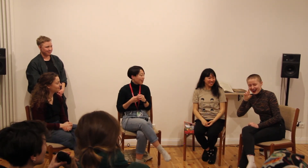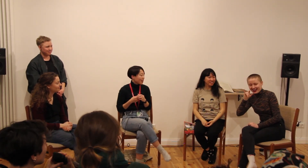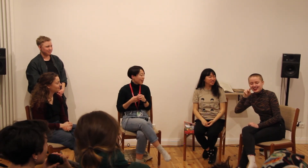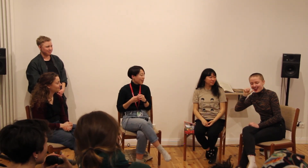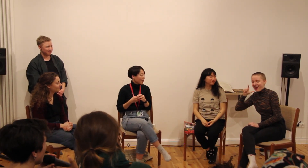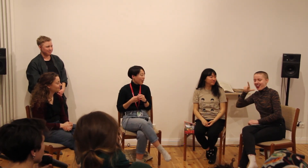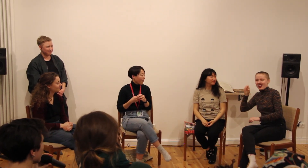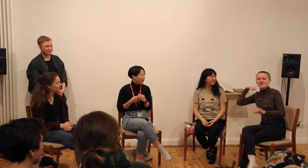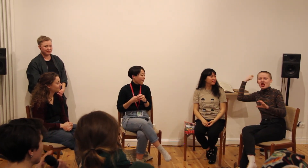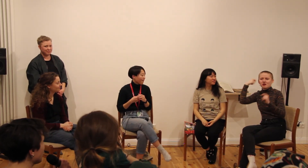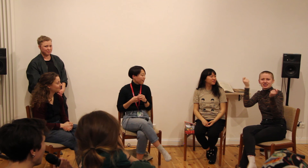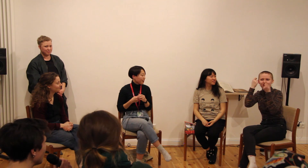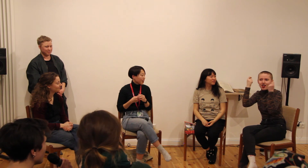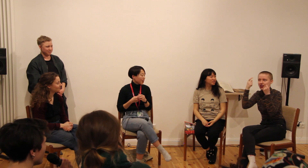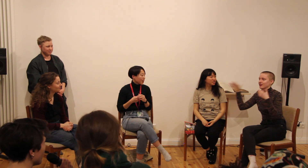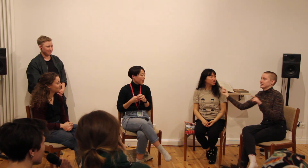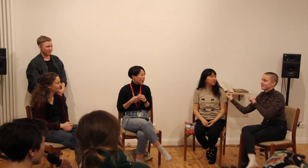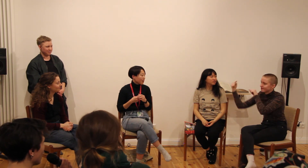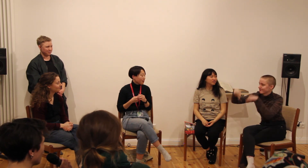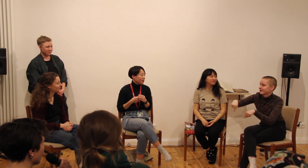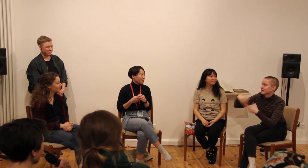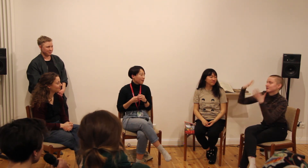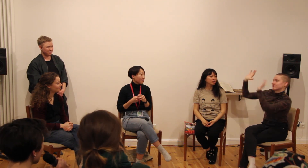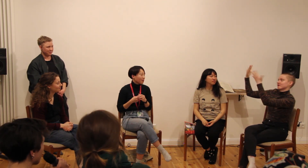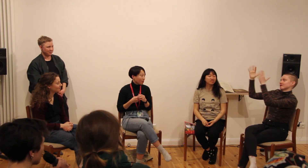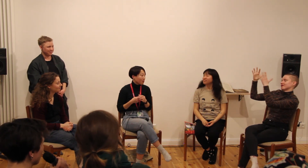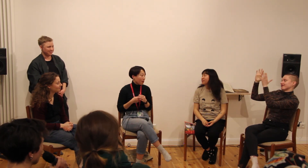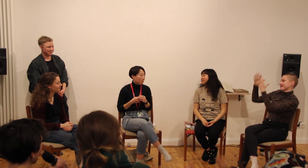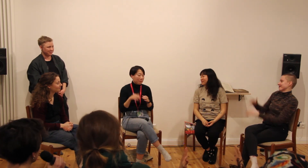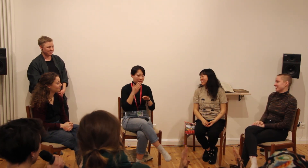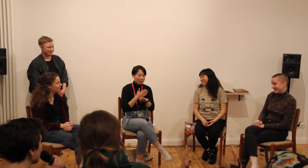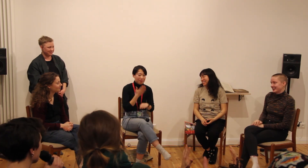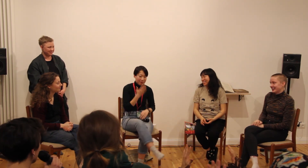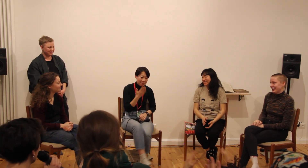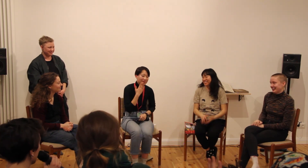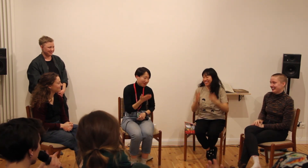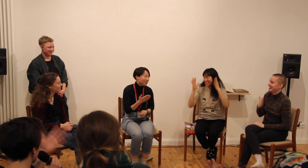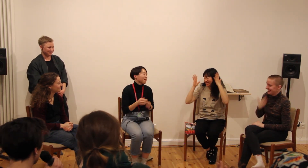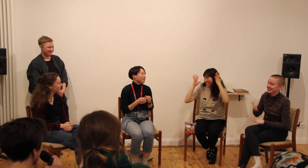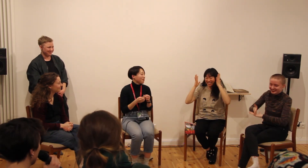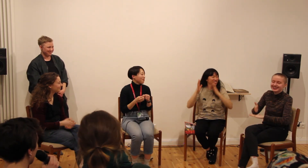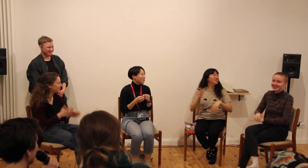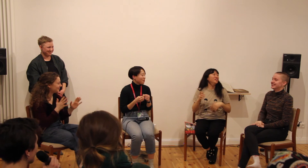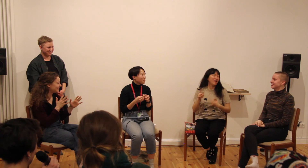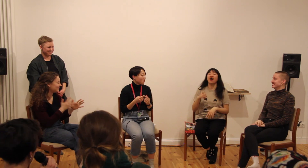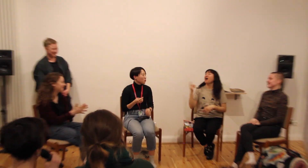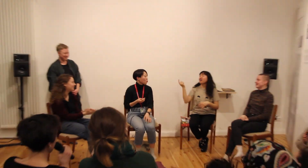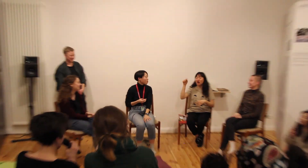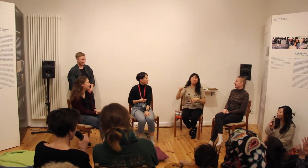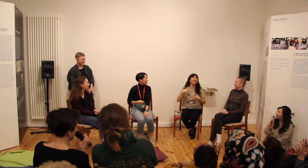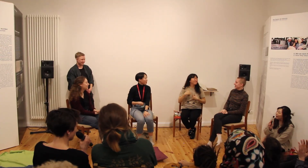Genau, du bist ja eigentlich wegen der Berlinale gekommen, aber danke dass du den Weg hierher gefunden hast.